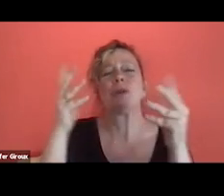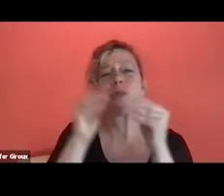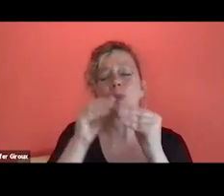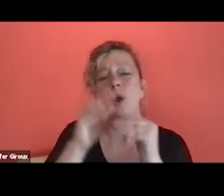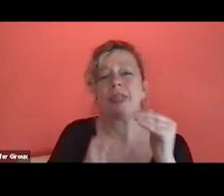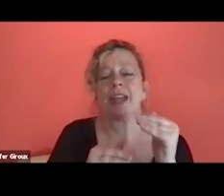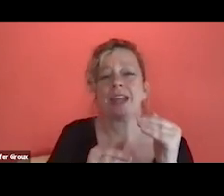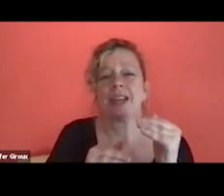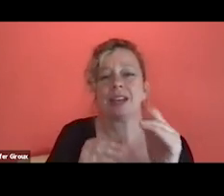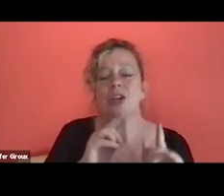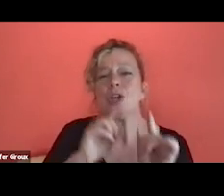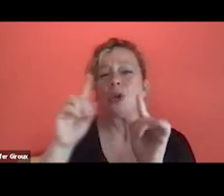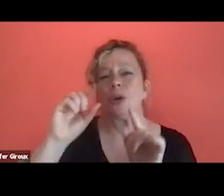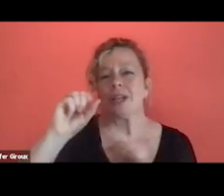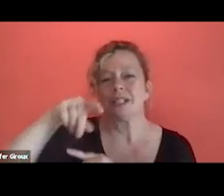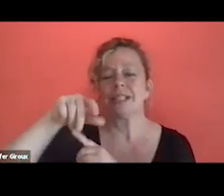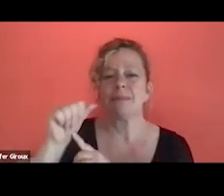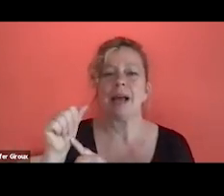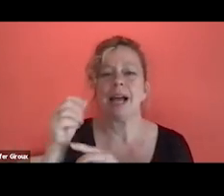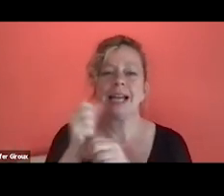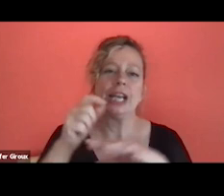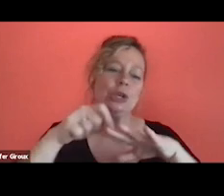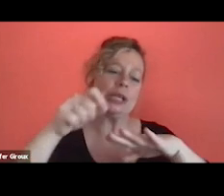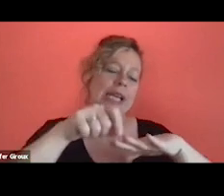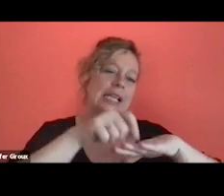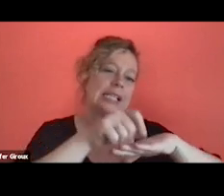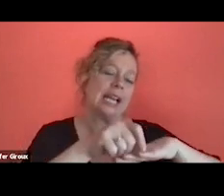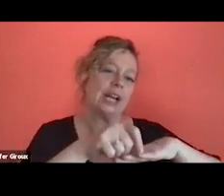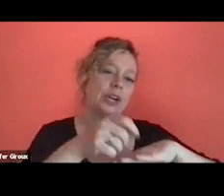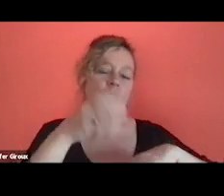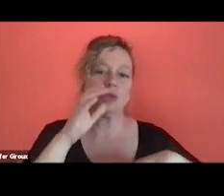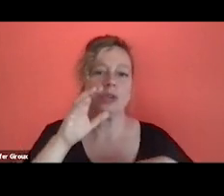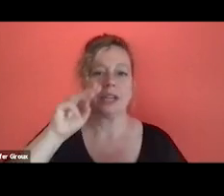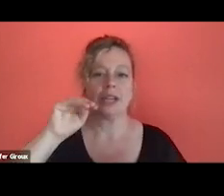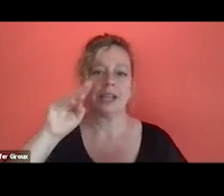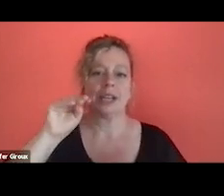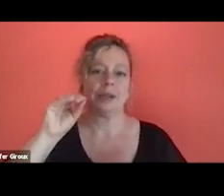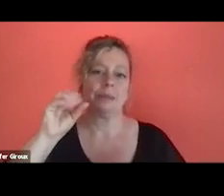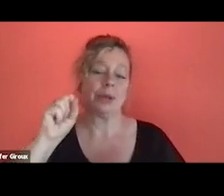que ir al spa, hacer tus uñas, o beber mimosas porque es domingo." ¿Verdad?